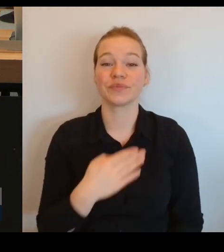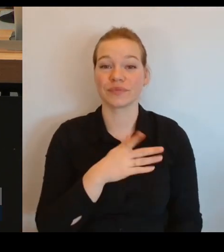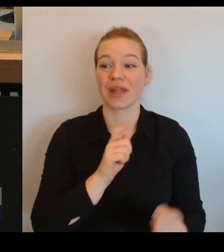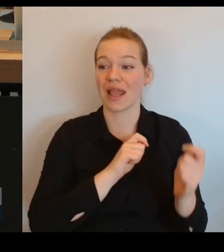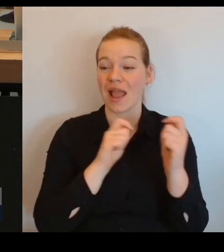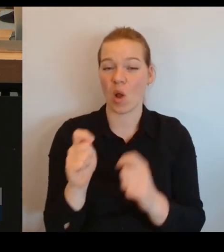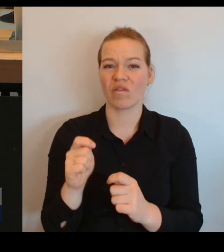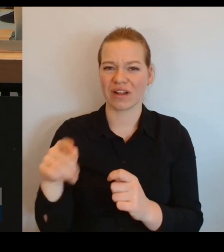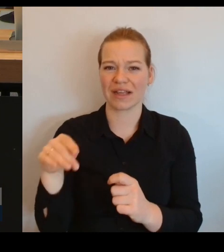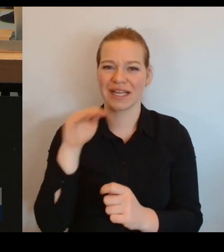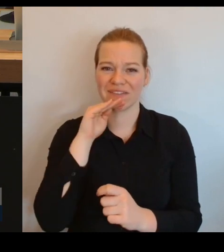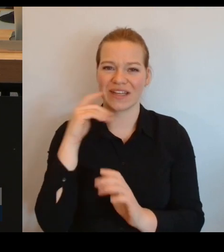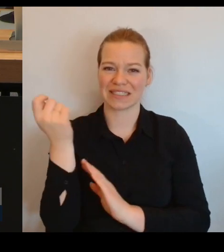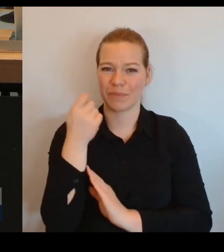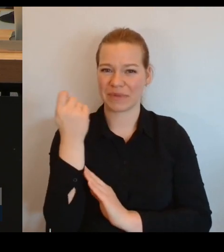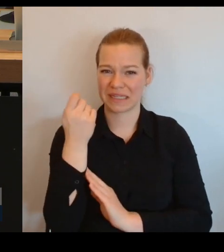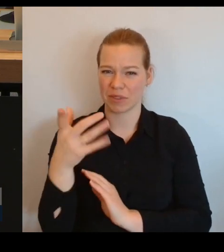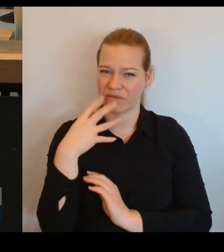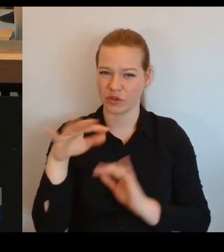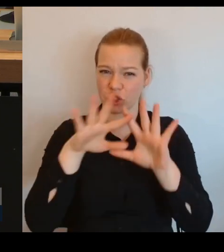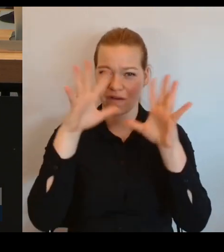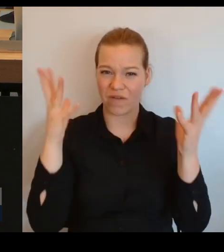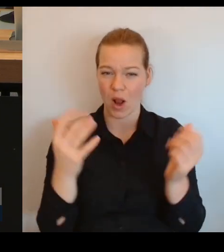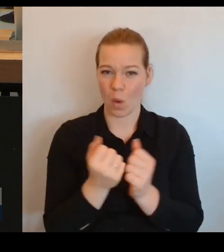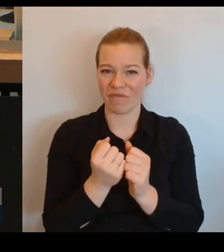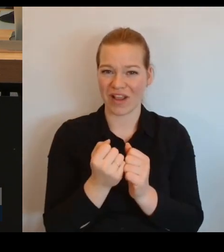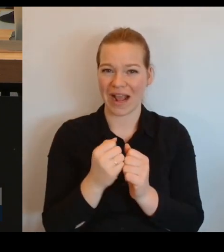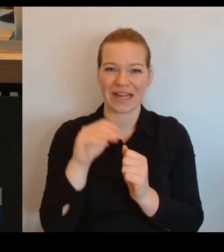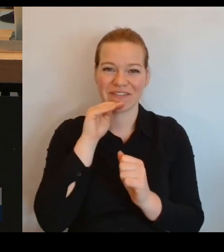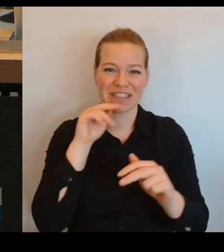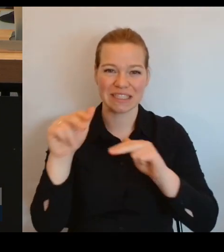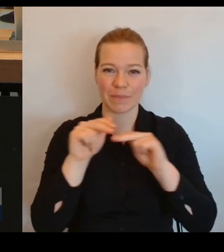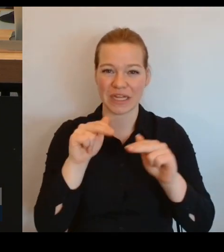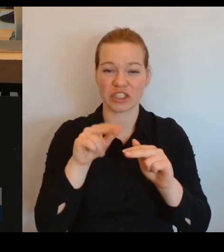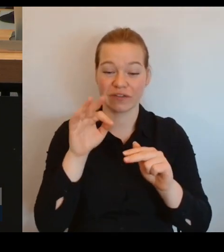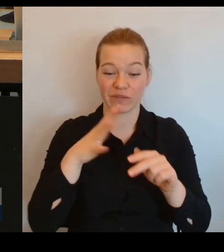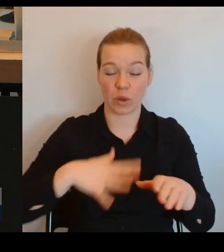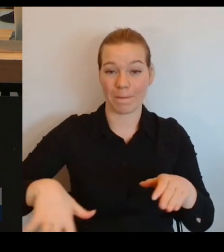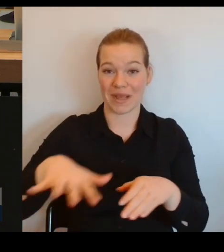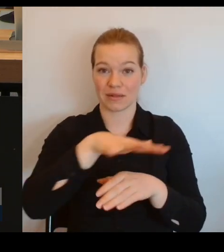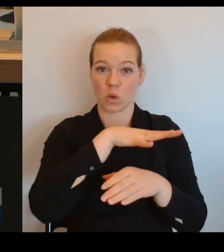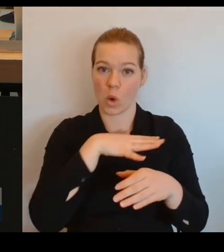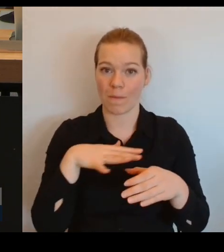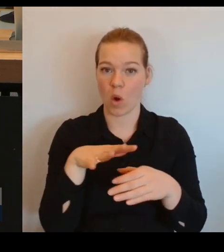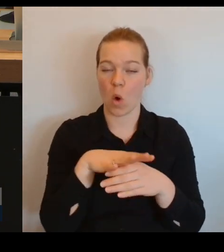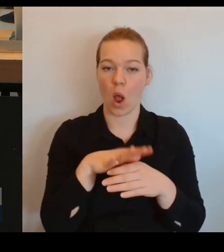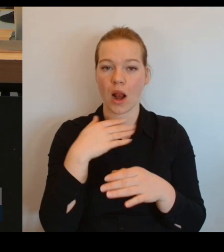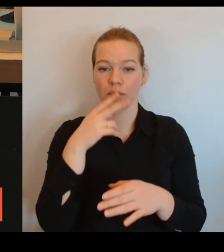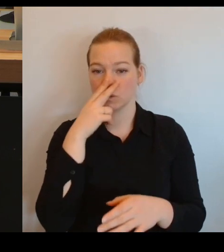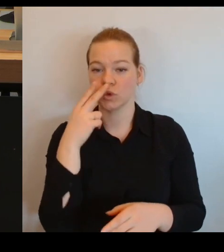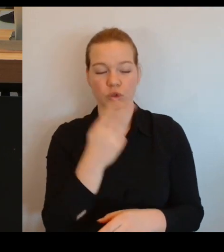Metropolregion ist eigentlich eine Selbstverständlichkeit. Hier heißt das Thema Resilienz für die Lebensnotwend